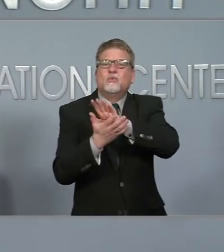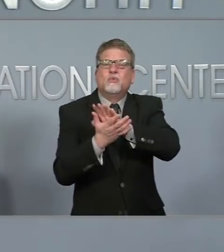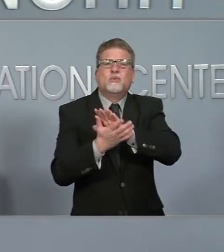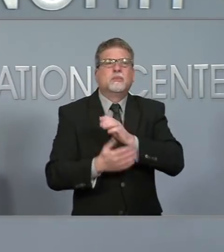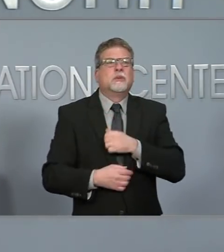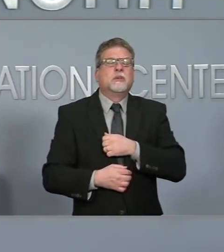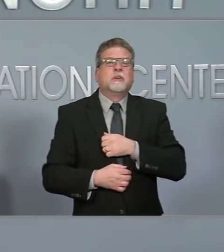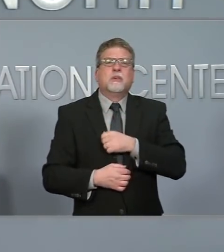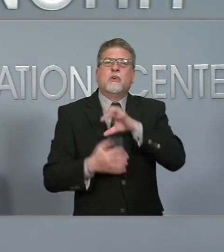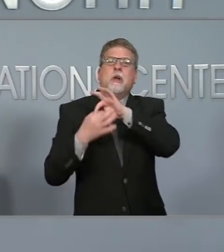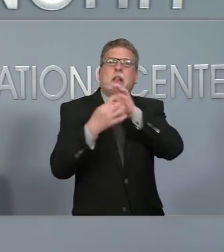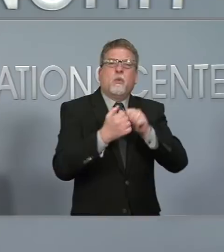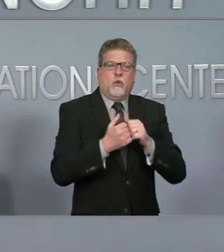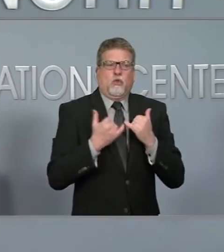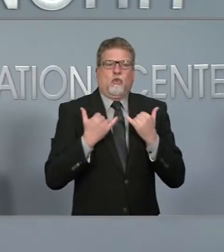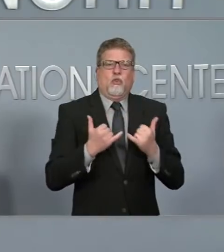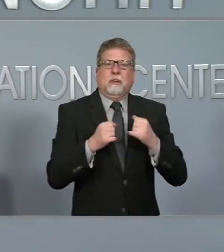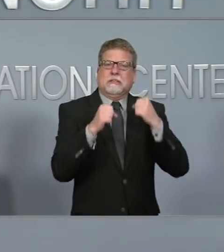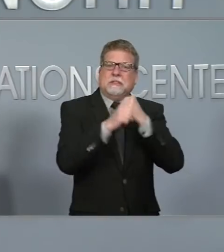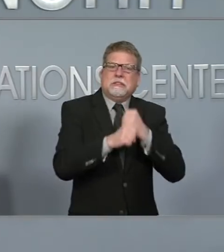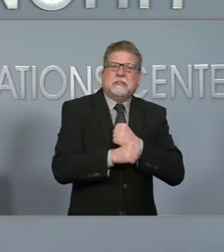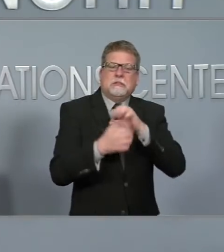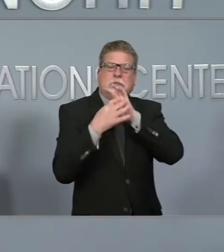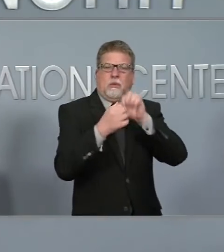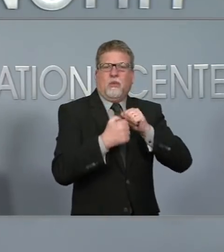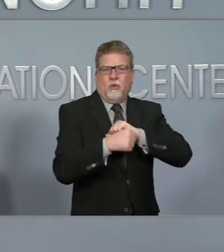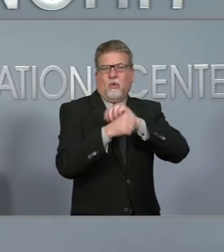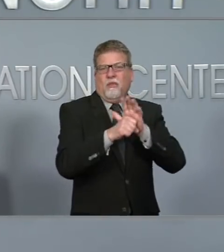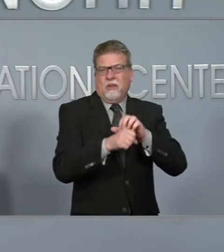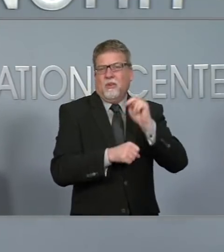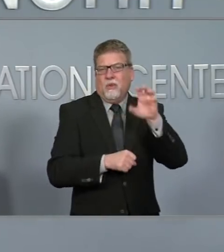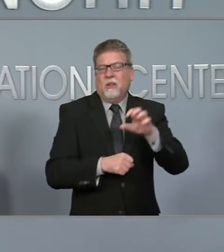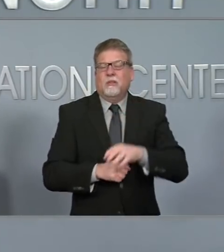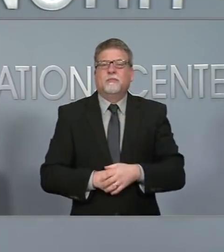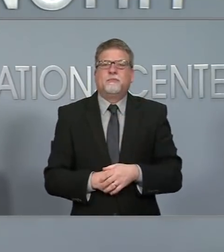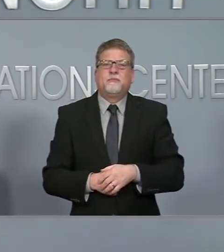soy hablará sobre las guías escolares más recientes de los oficiales de salud